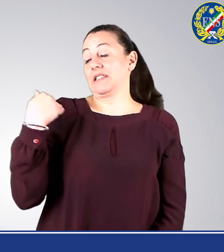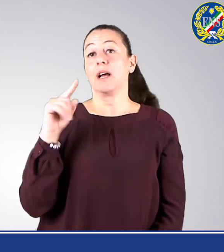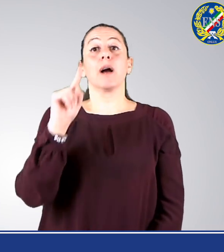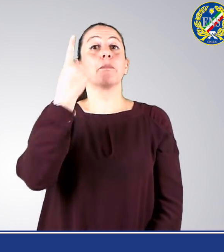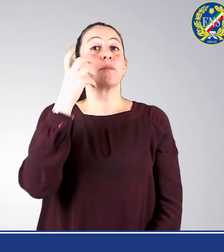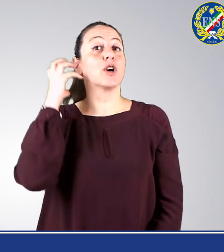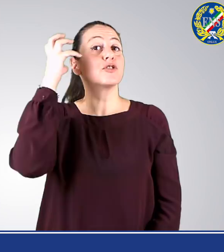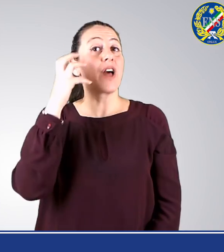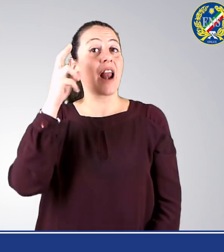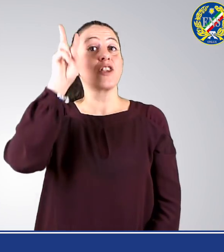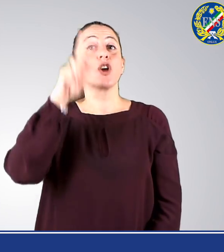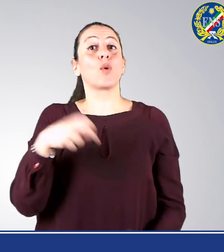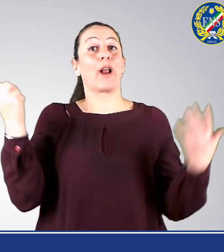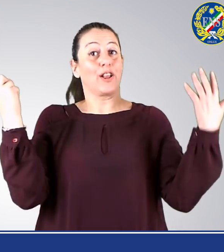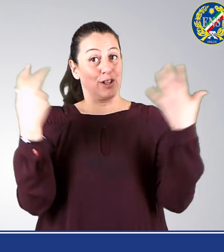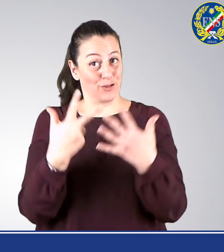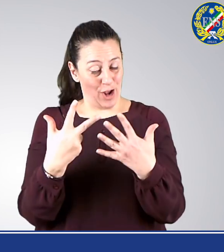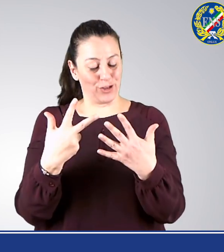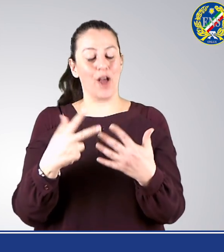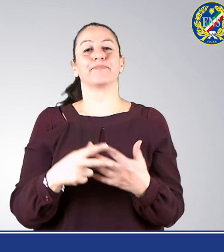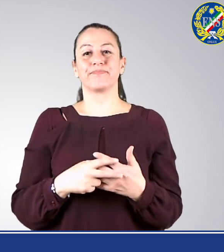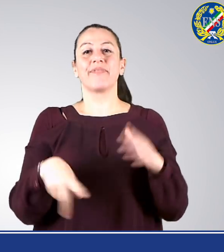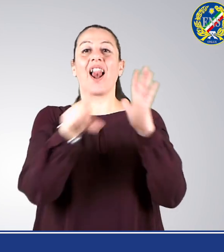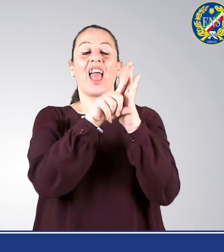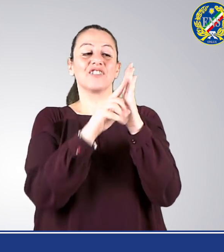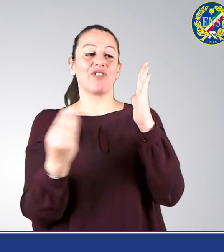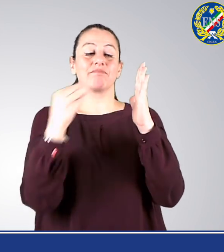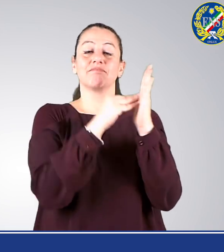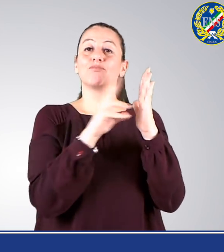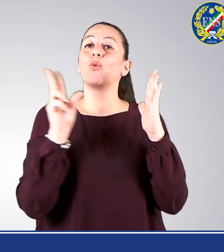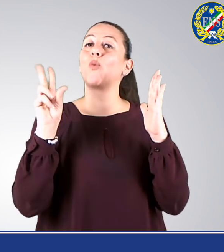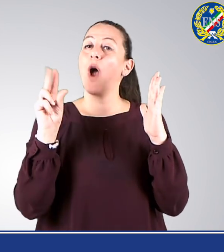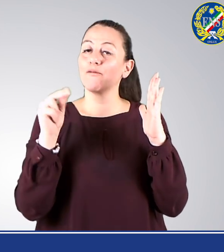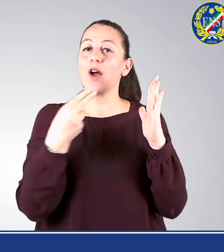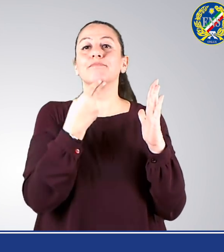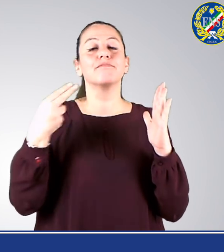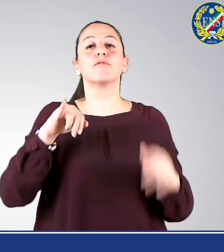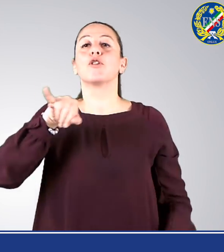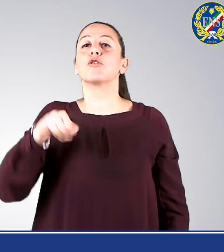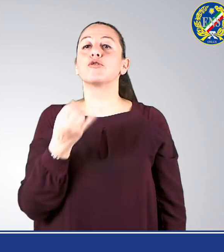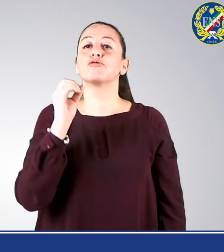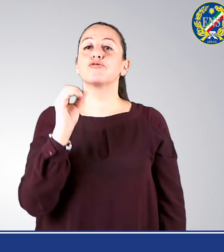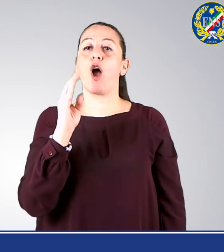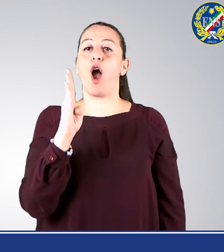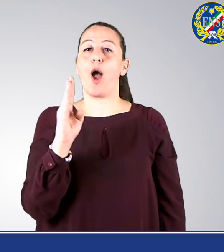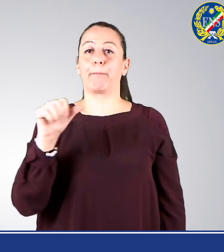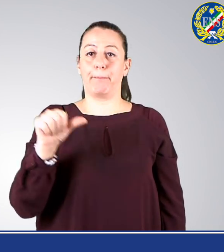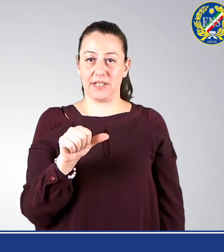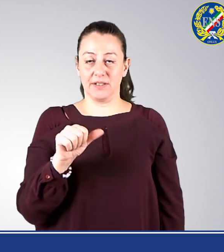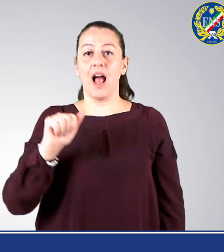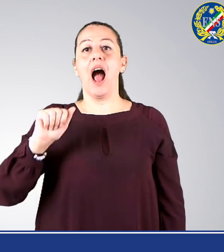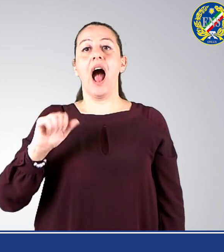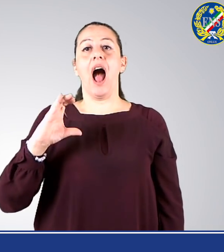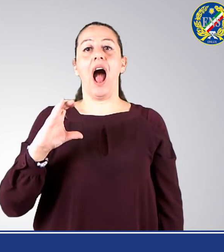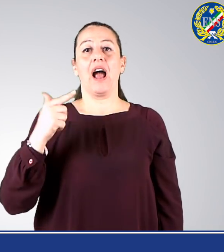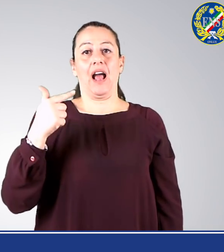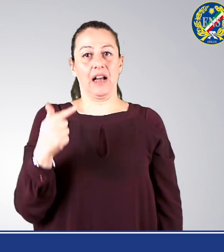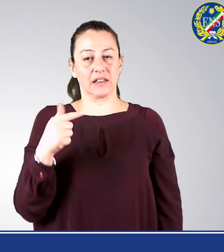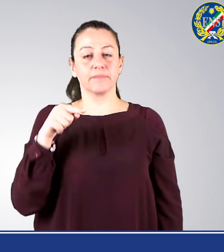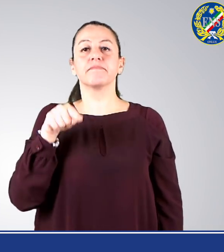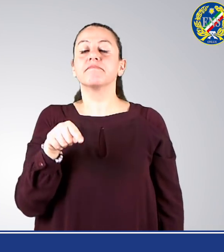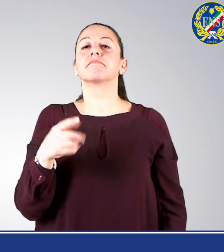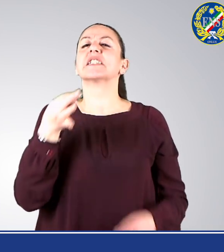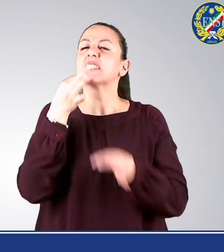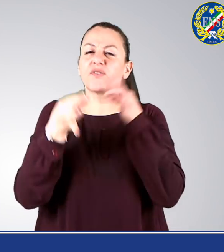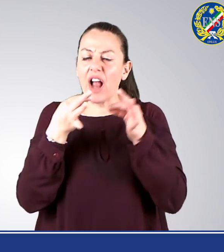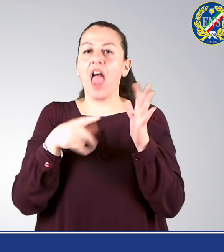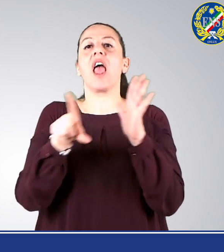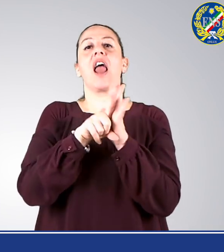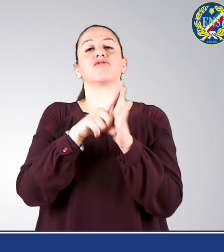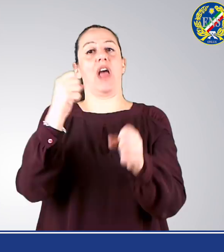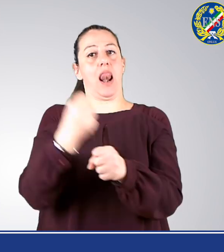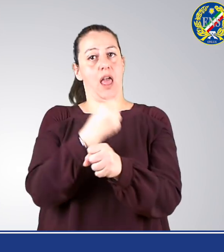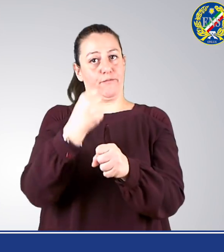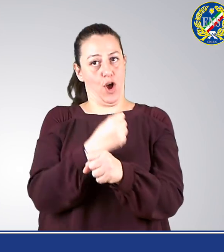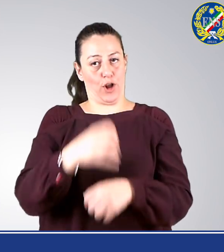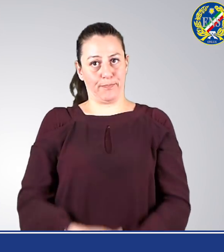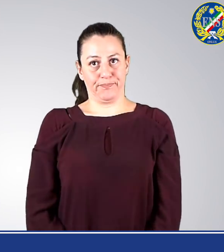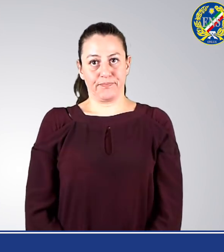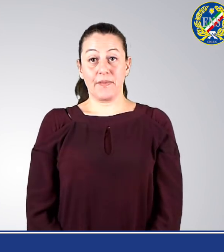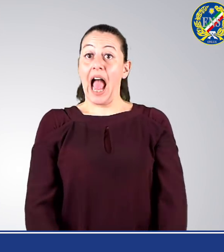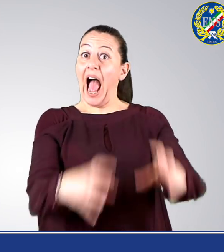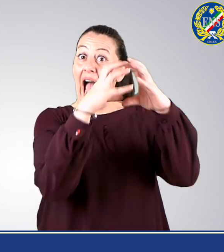Dal 1 gennaio 2018 la legge chiamata Jobs Act (traduzione: Legge del Lavoro)